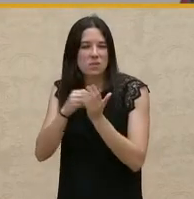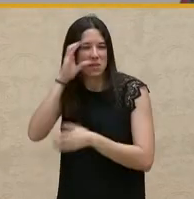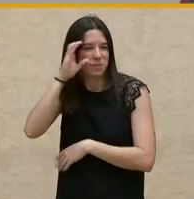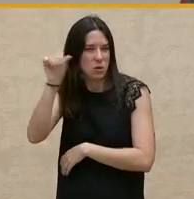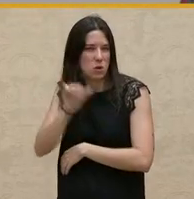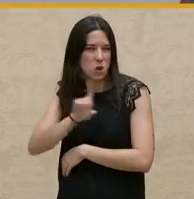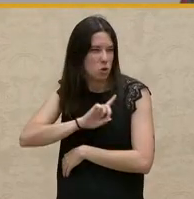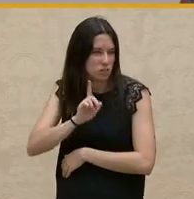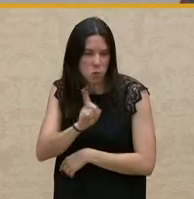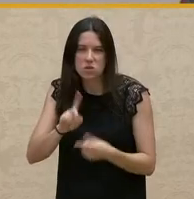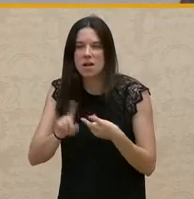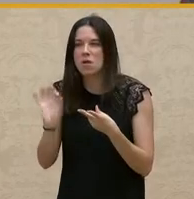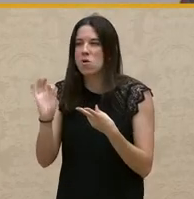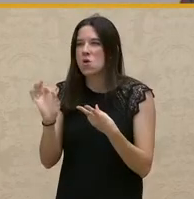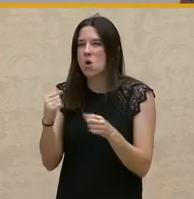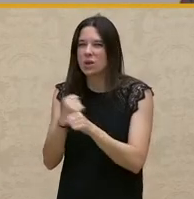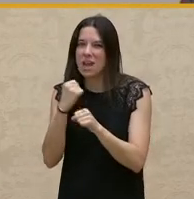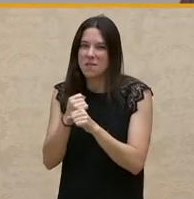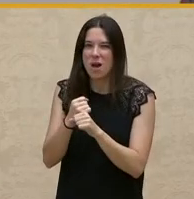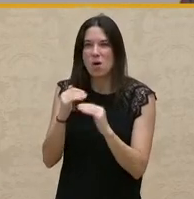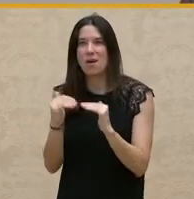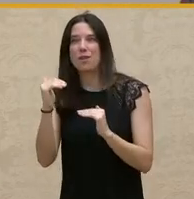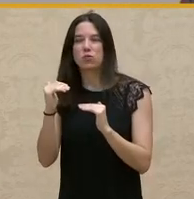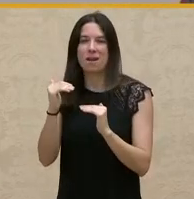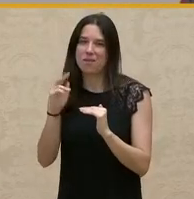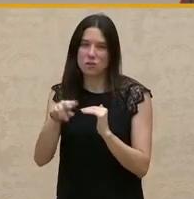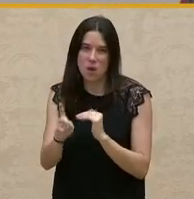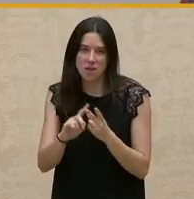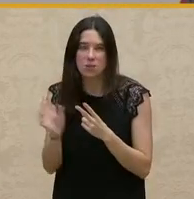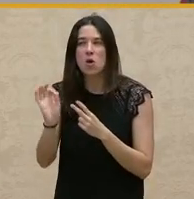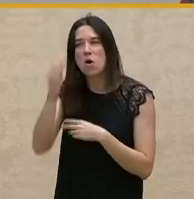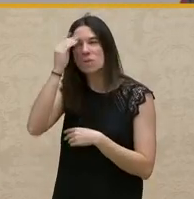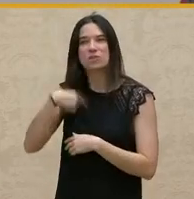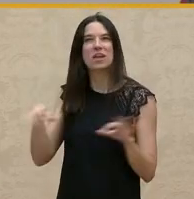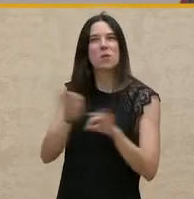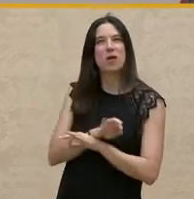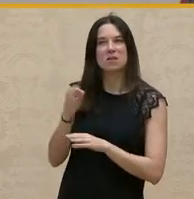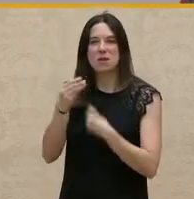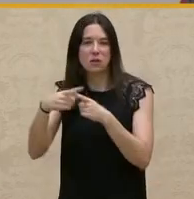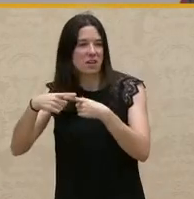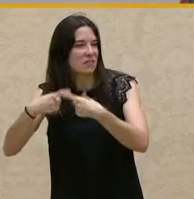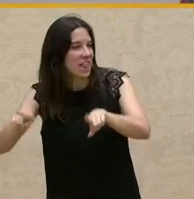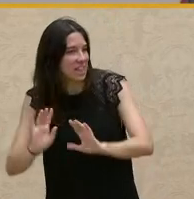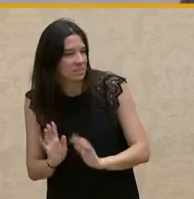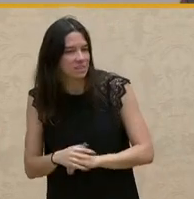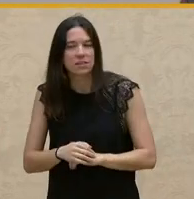está a la altura, o cree que estamos equivocados y se han de hacer cosas diferentes, y yo creo que